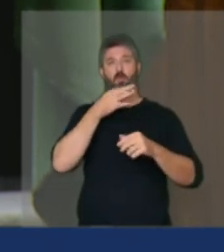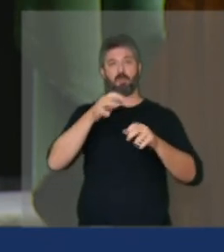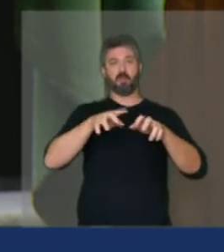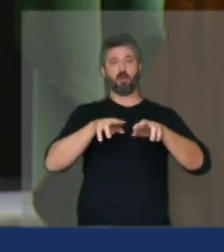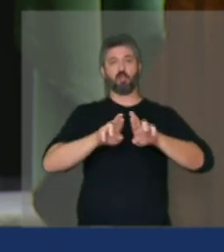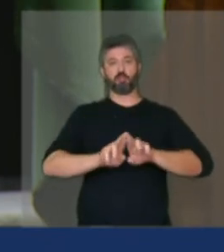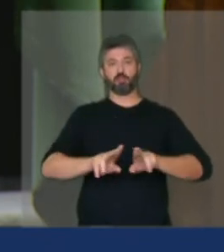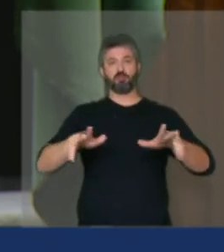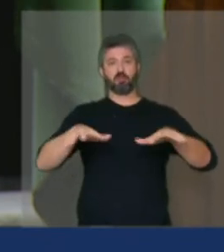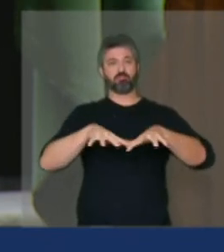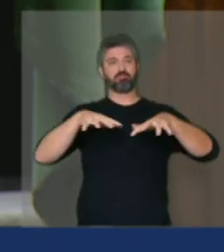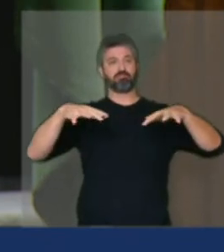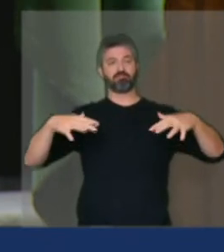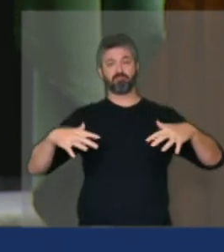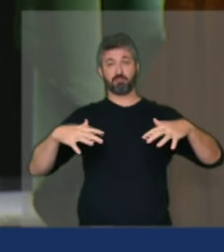BOM SOM, NO CONGRESSO NACIONAL